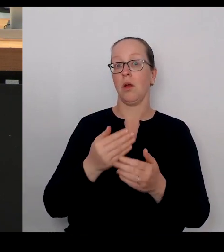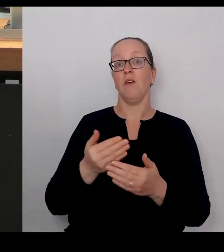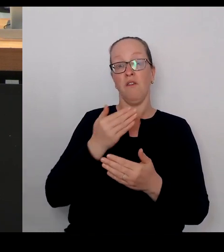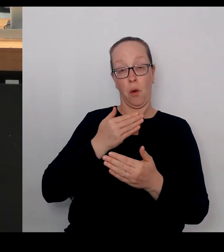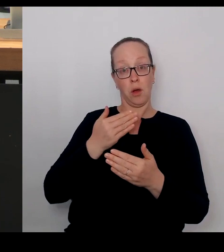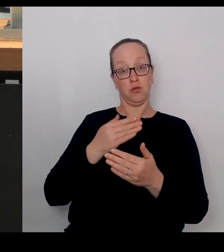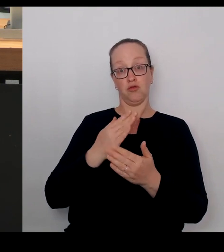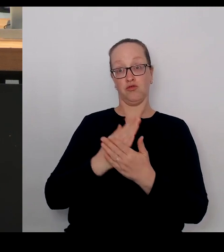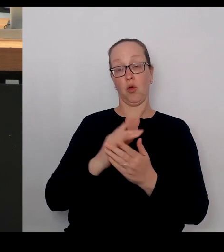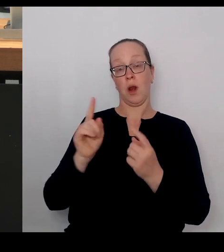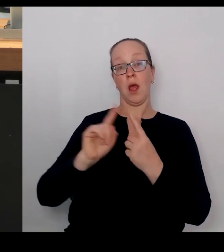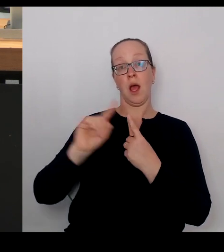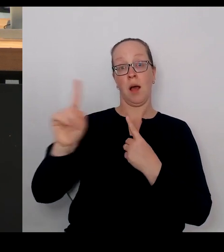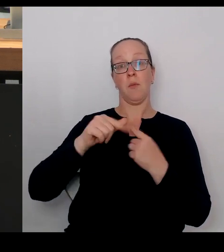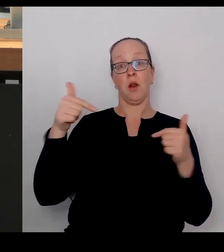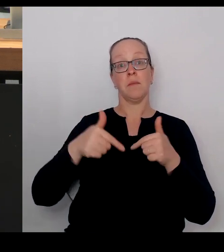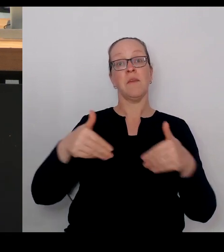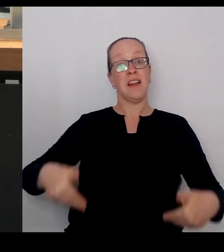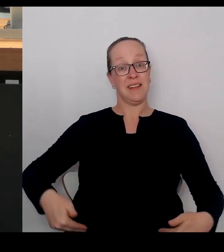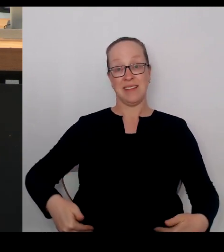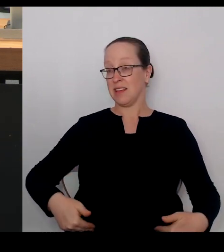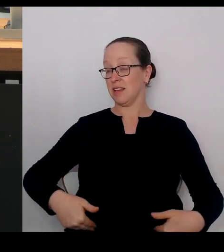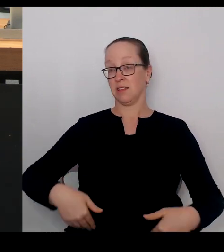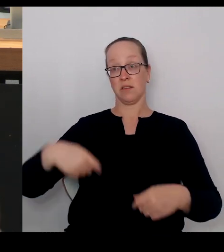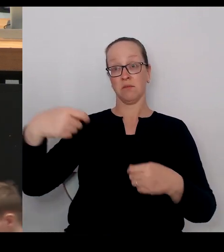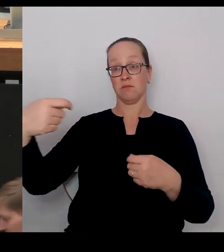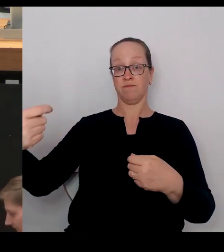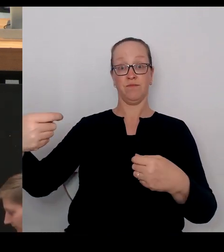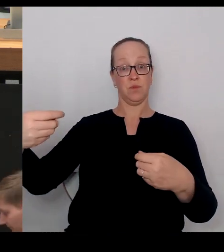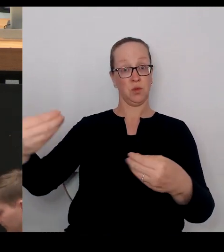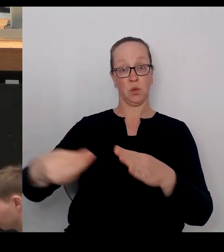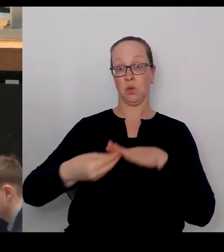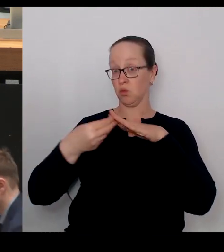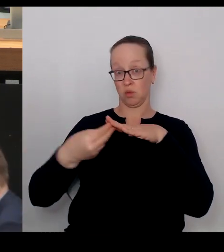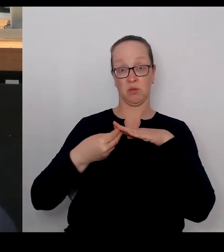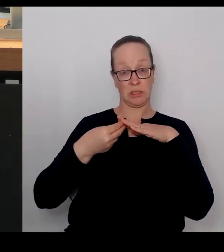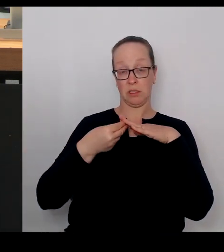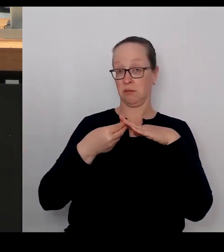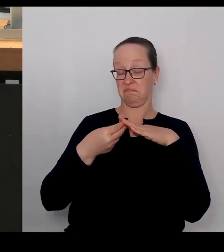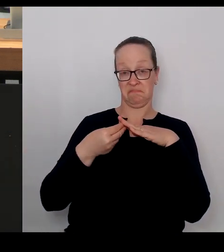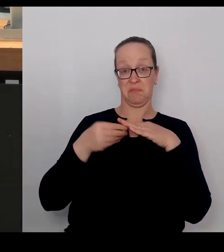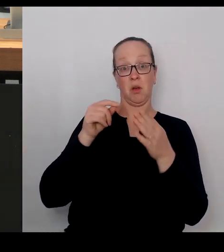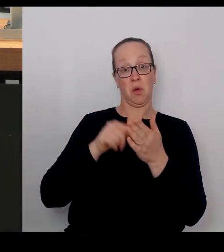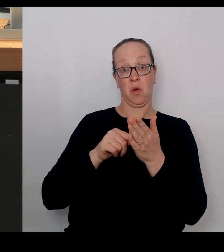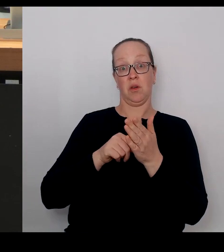Beides ist mir berichtet worden und beides, finde ich, darf nicht sein, wenn Berlin ein Pflegeversprechen abgibt.